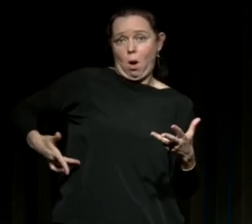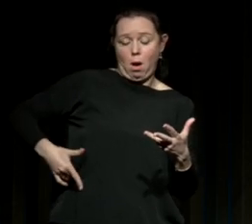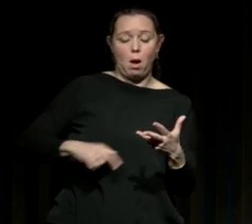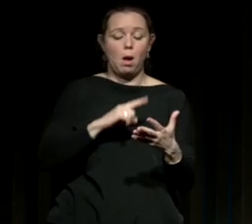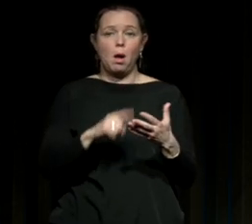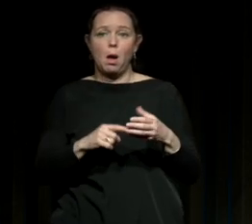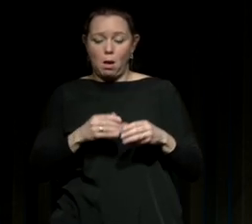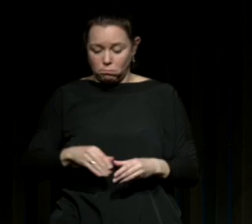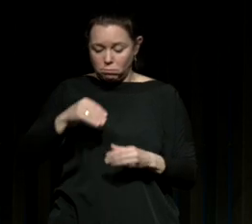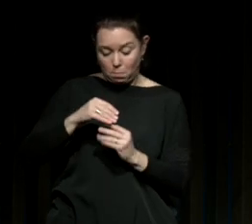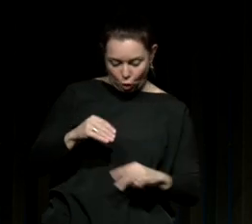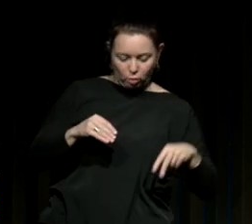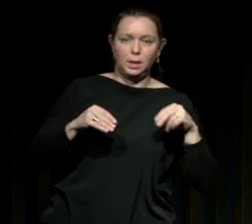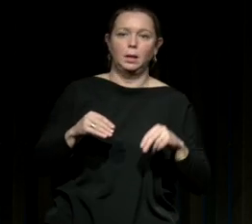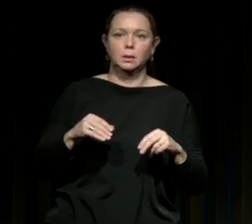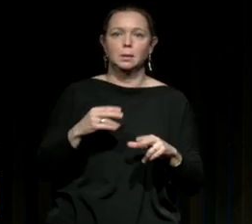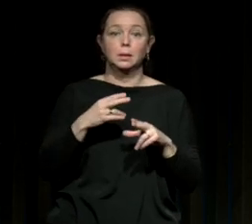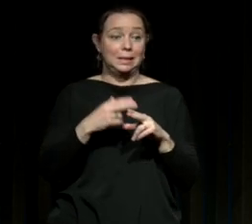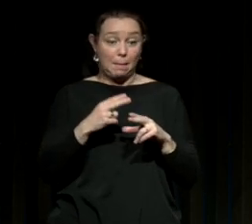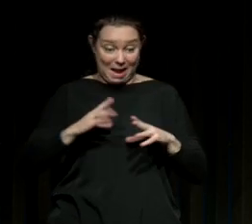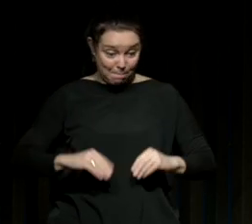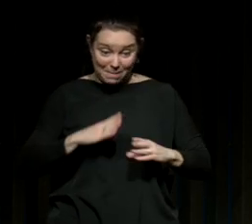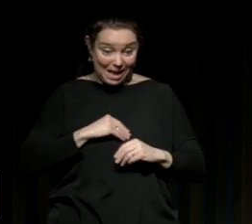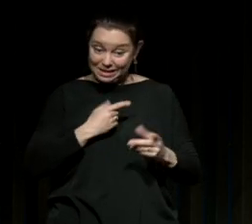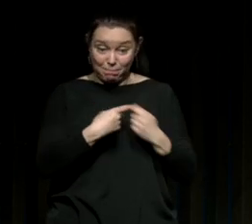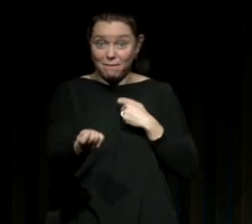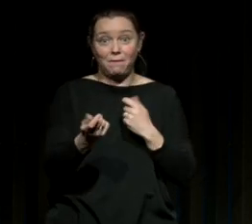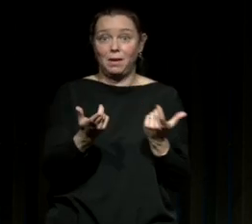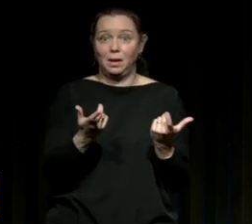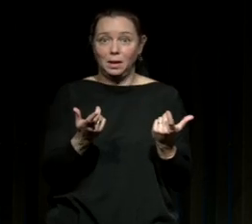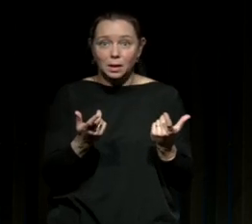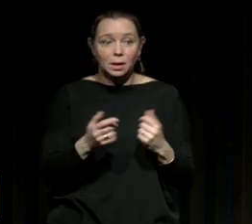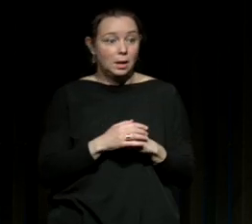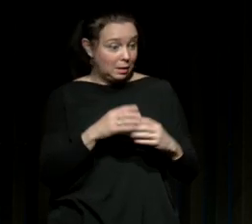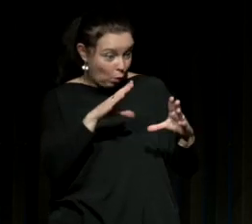du tissu adipeux ectopique et cette présence de tissus adipeux ectopique elle est associée